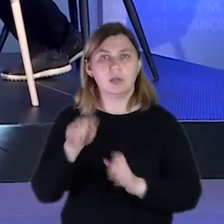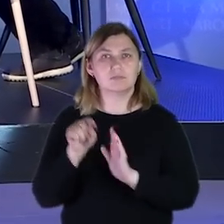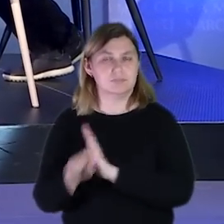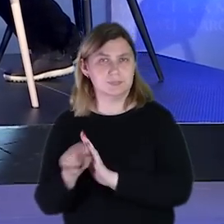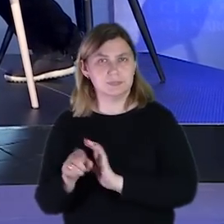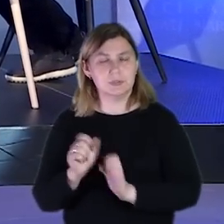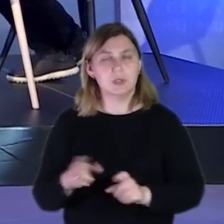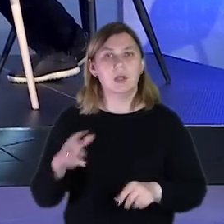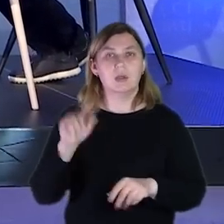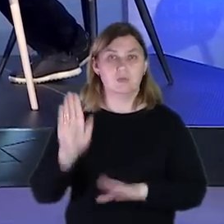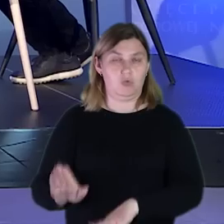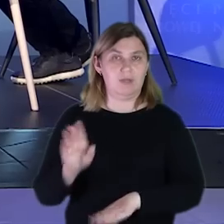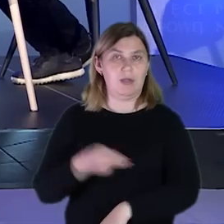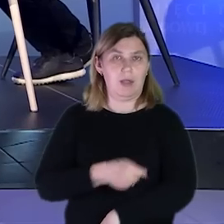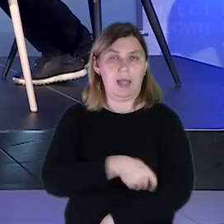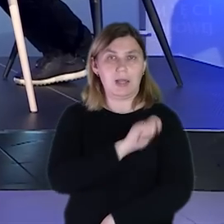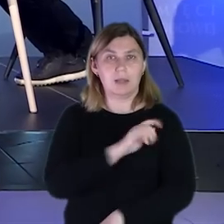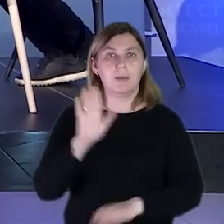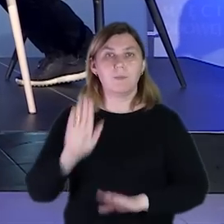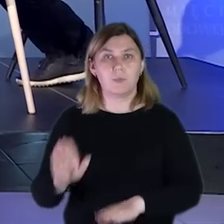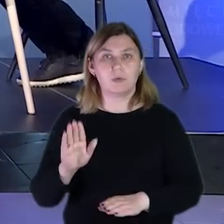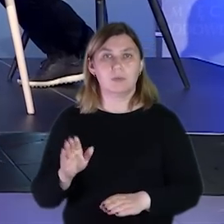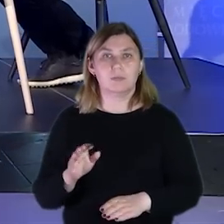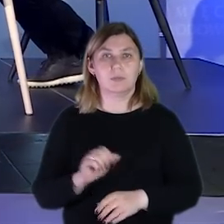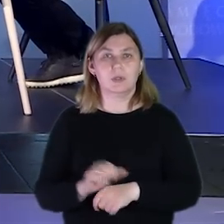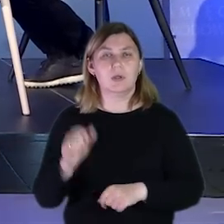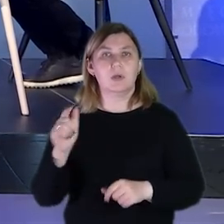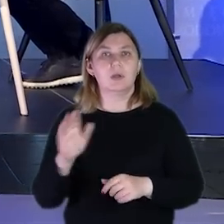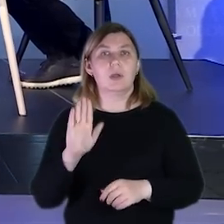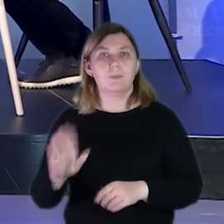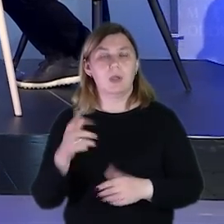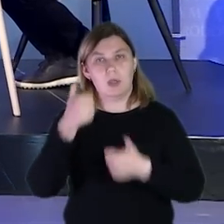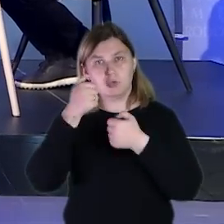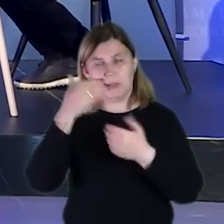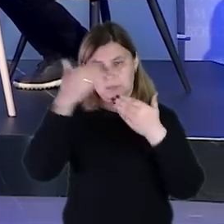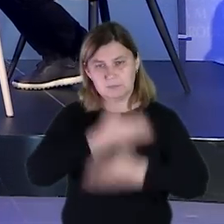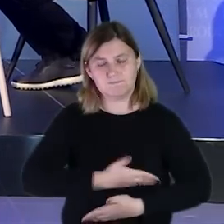zostawał agentem, musiał mieć założone dossier, musiał mieć zrobione zdjęcie. To był warunek